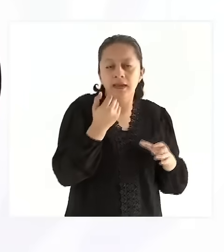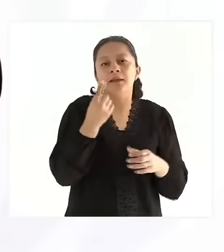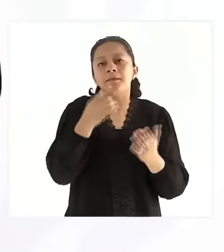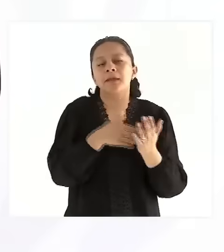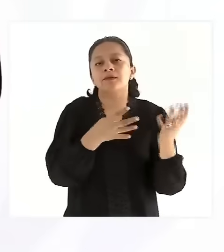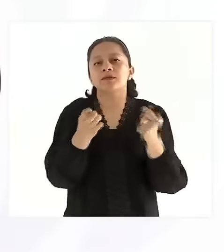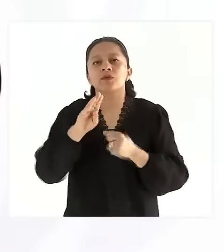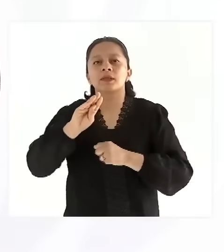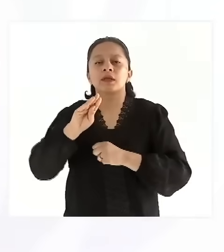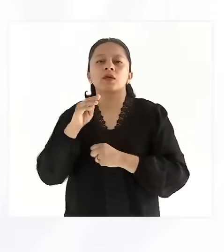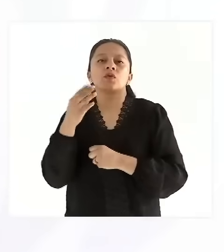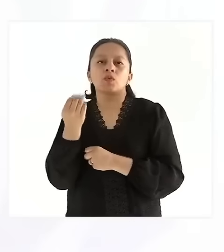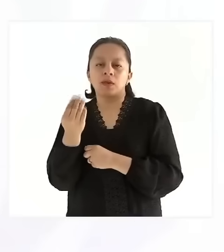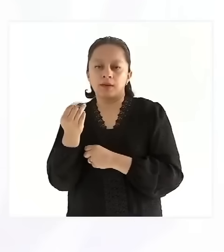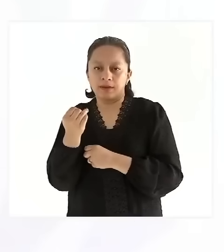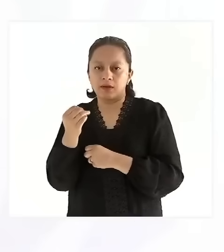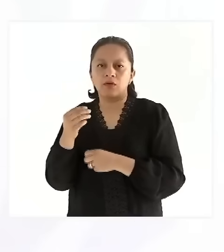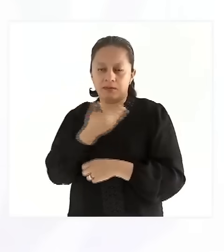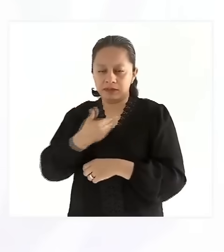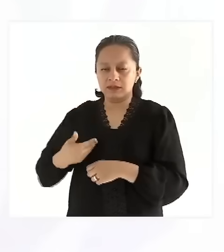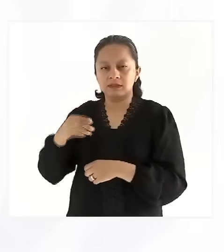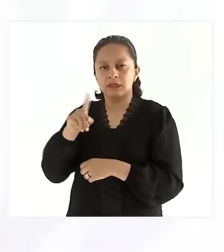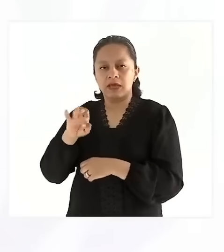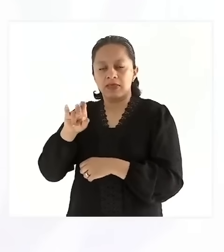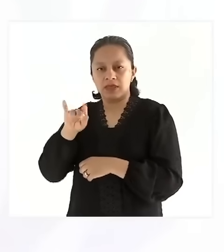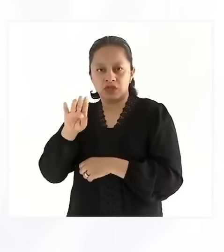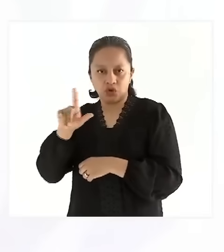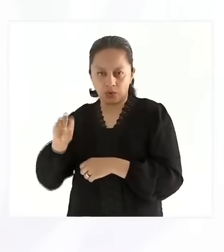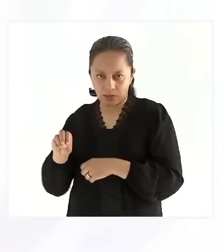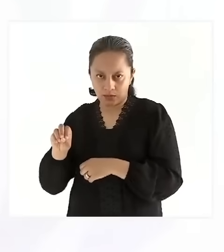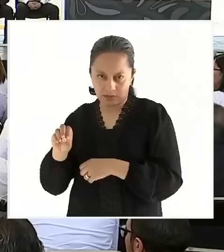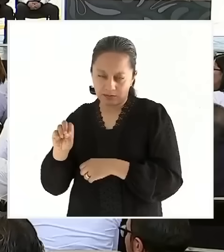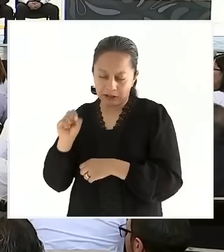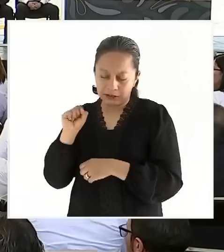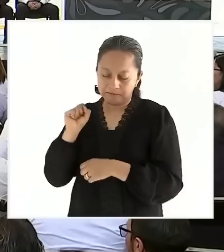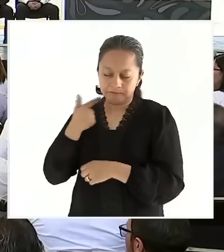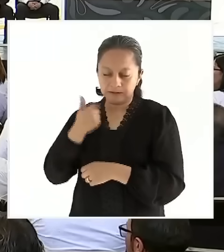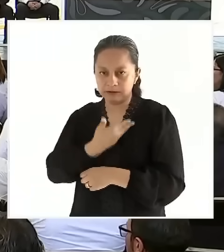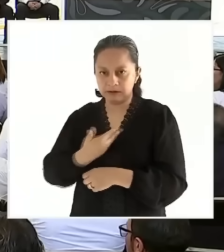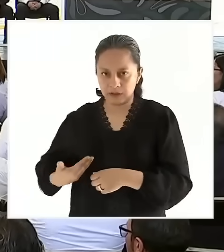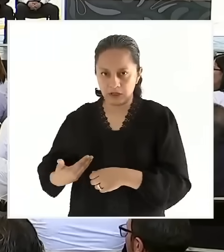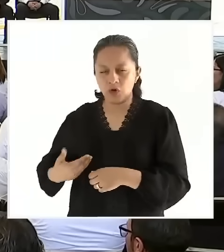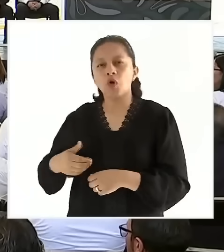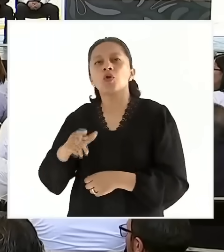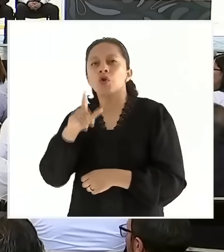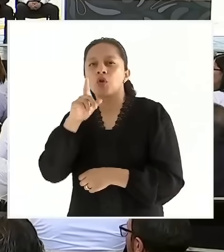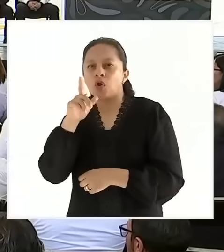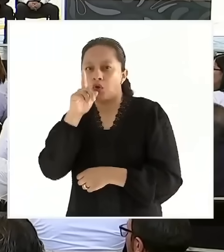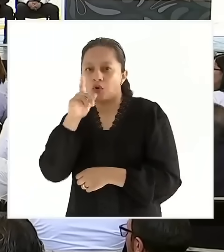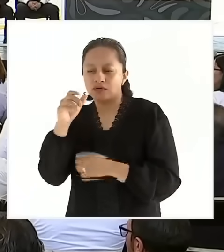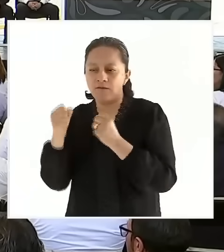que gracias a los trabajadores de CFE y de luz y fuerza entonces no se logró la privatización.